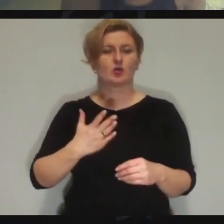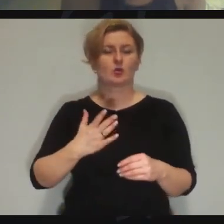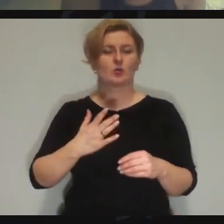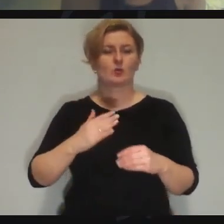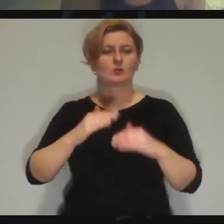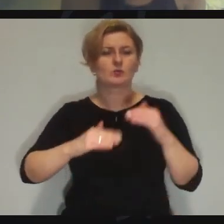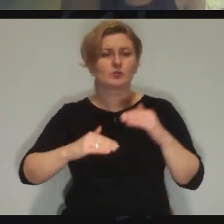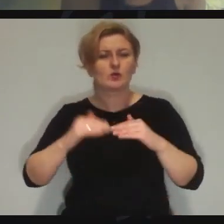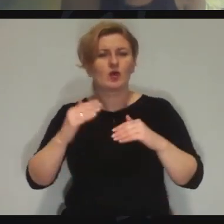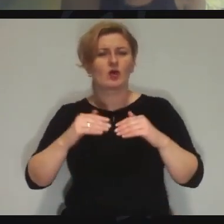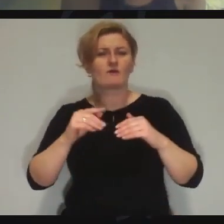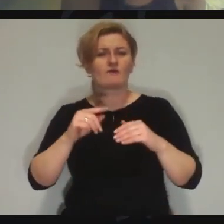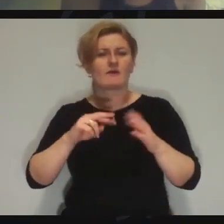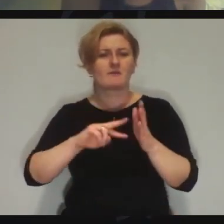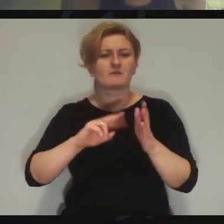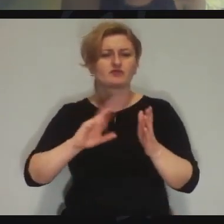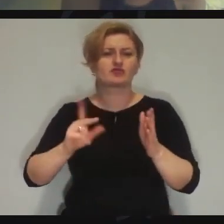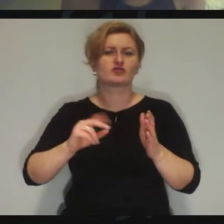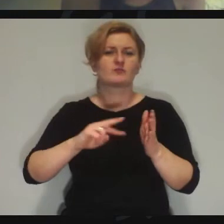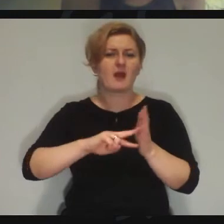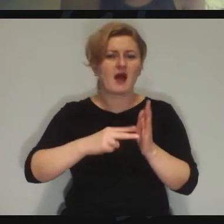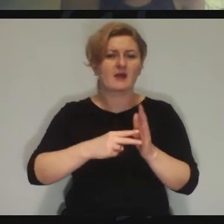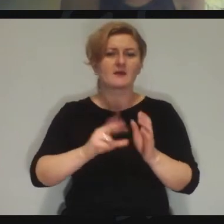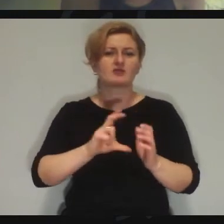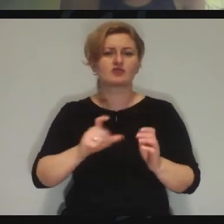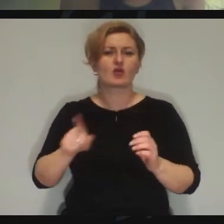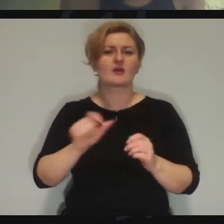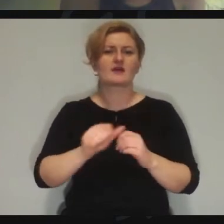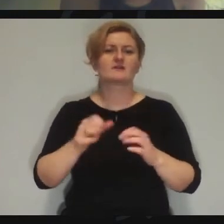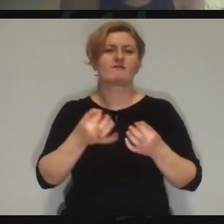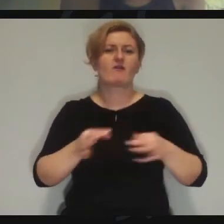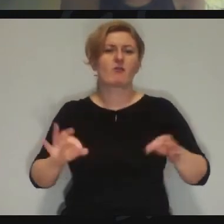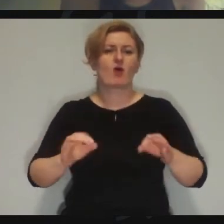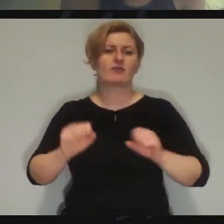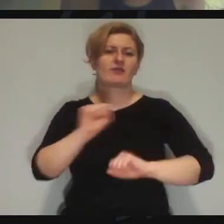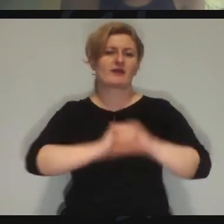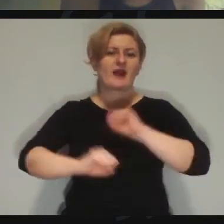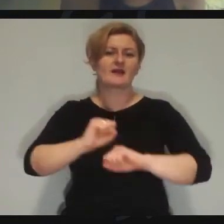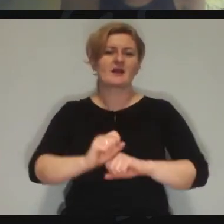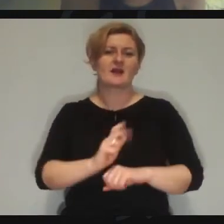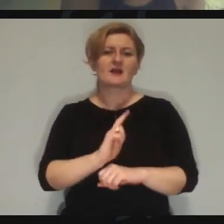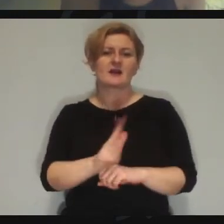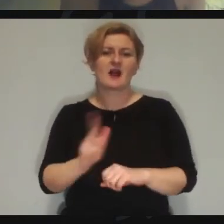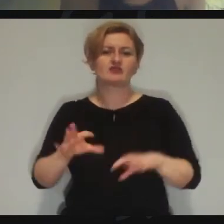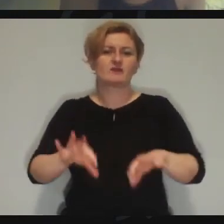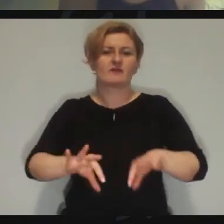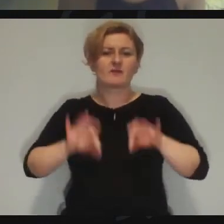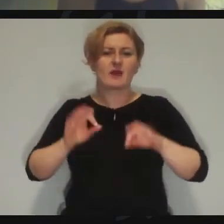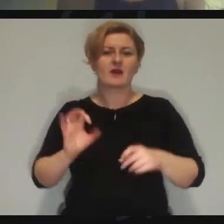Czy to jest forma wolnego treningu, gdzie każdy wybiera swój rekwizyt?